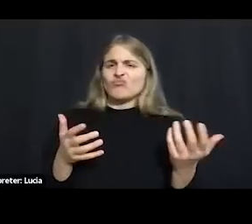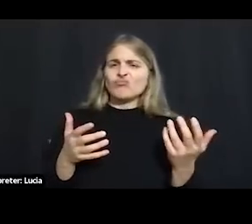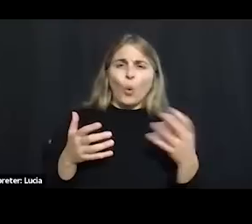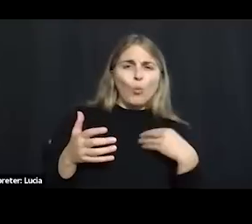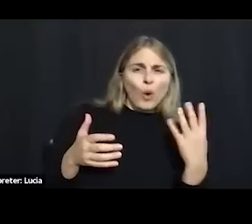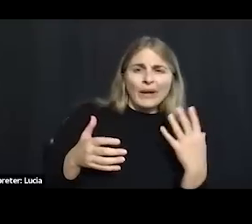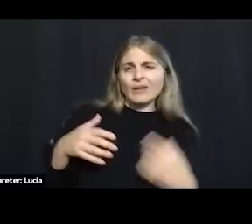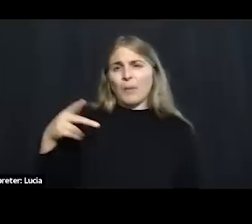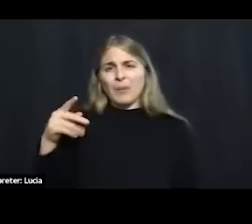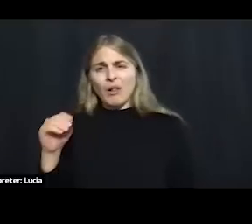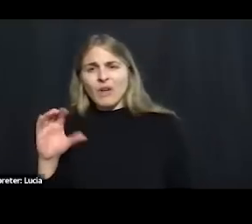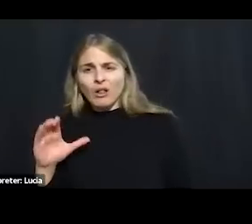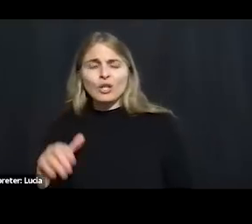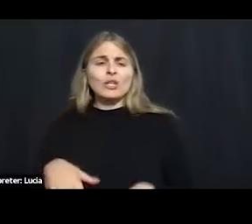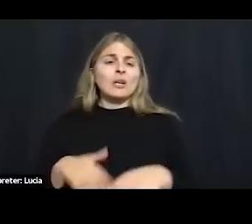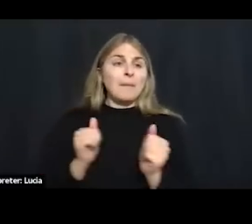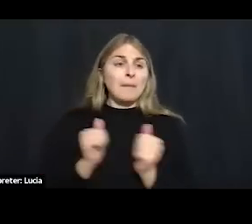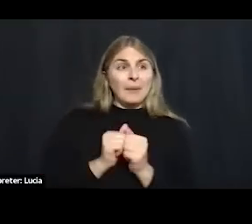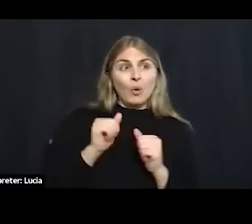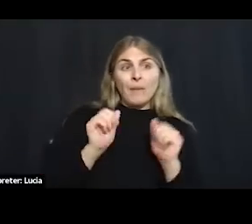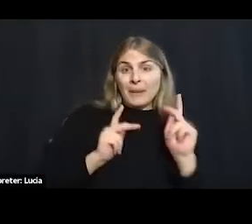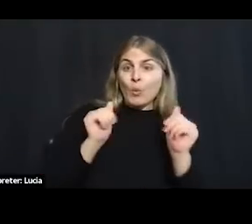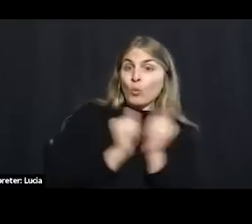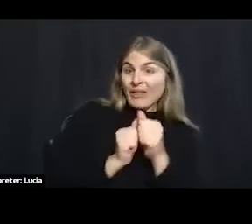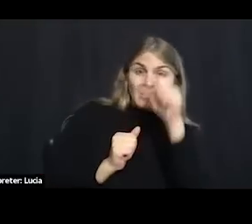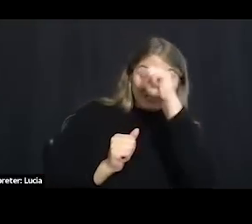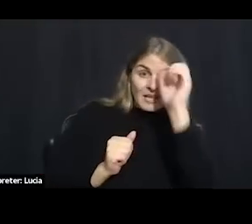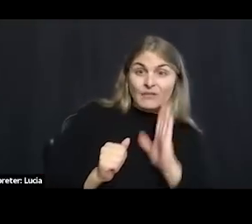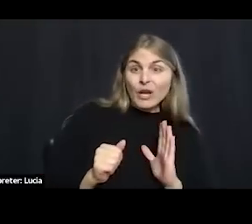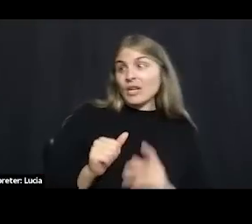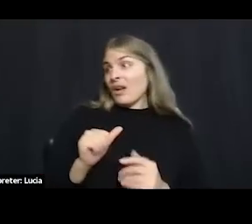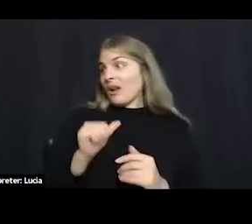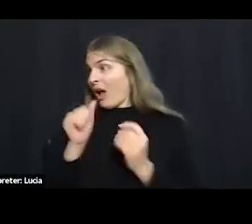o entre participantes con y sin diagnósticos del espectro de la esquizofrenia, o por edad.